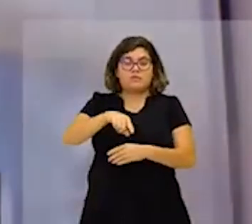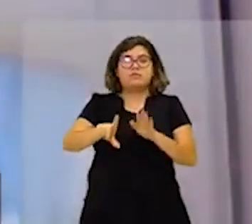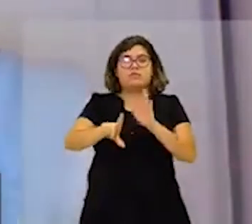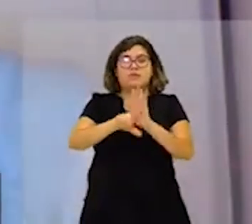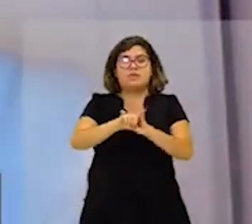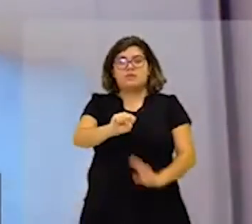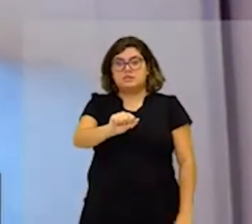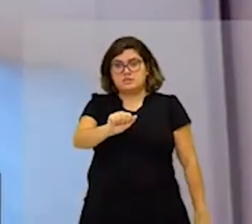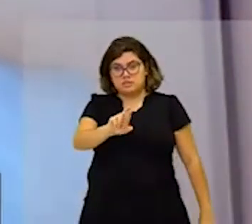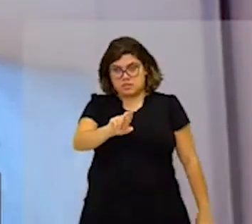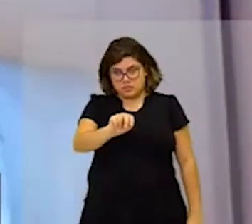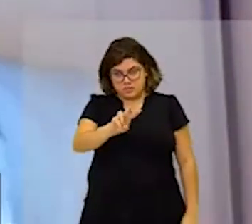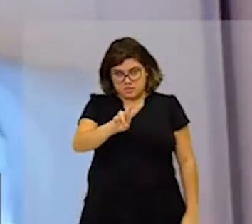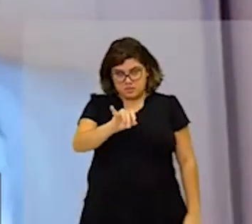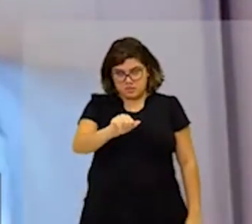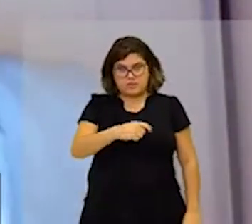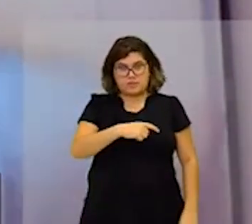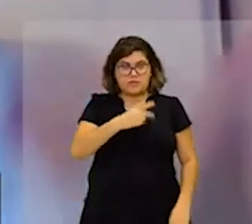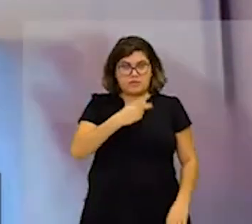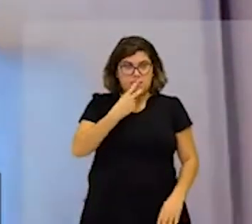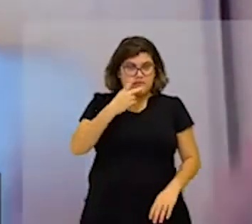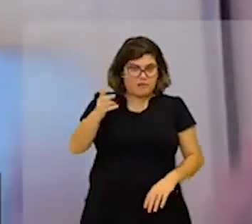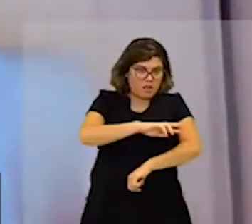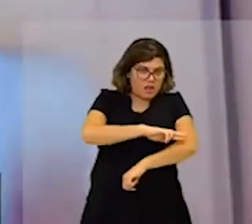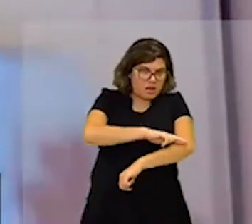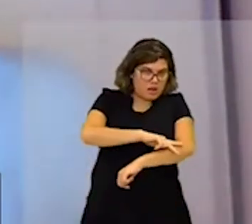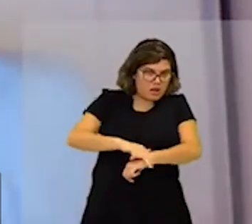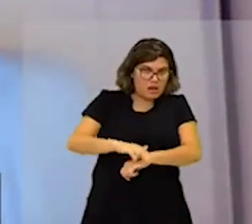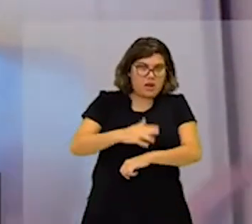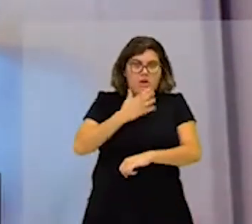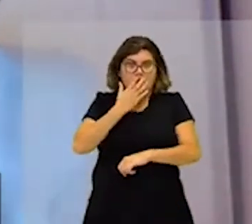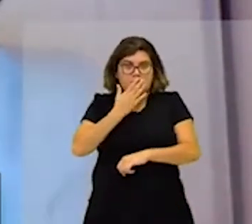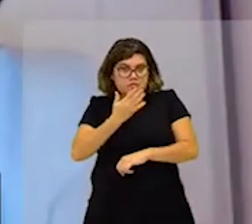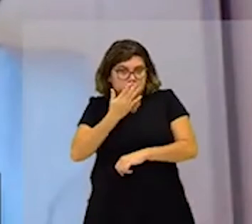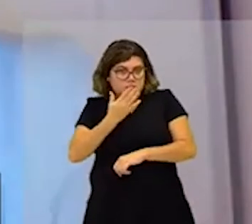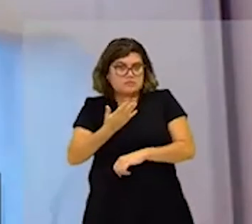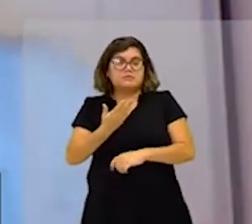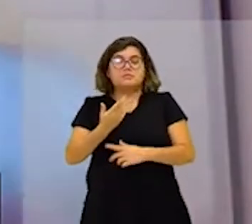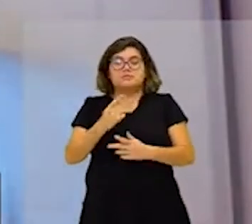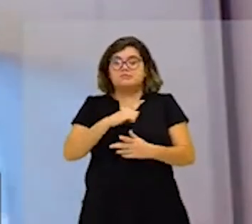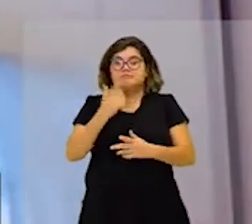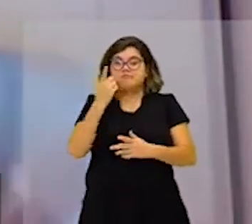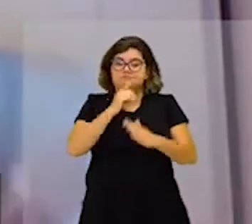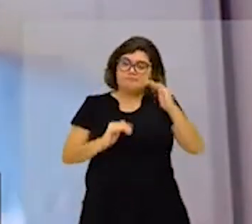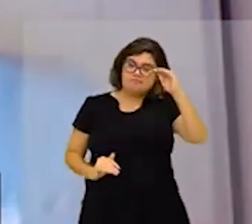passado não mencionar raça cor né essa lei produzir impactos desproporcionais contra a